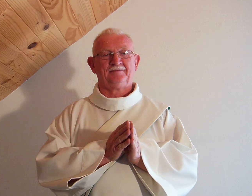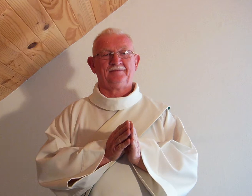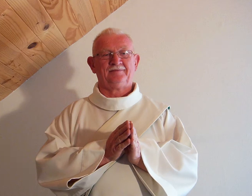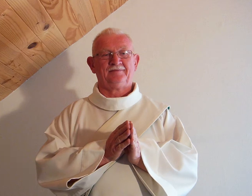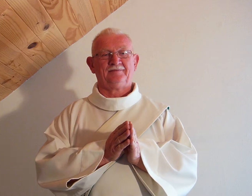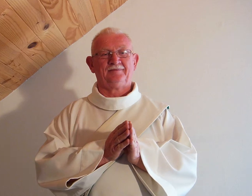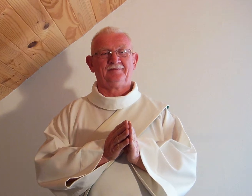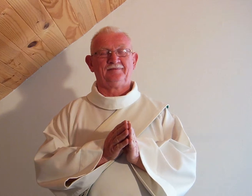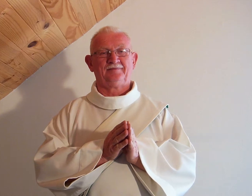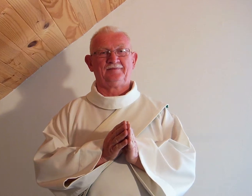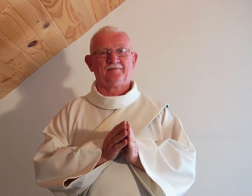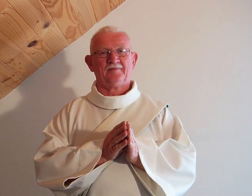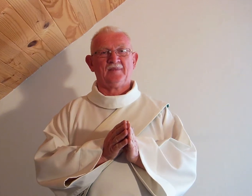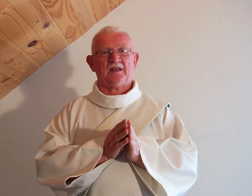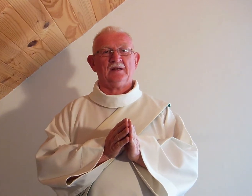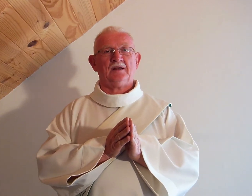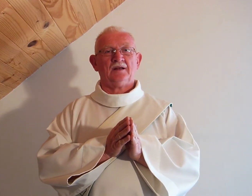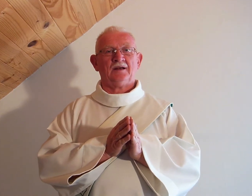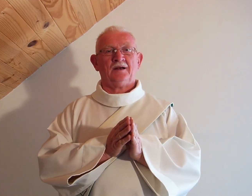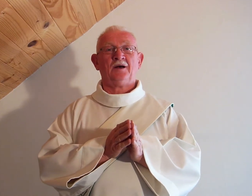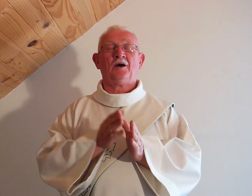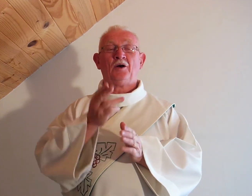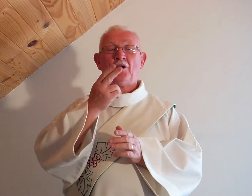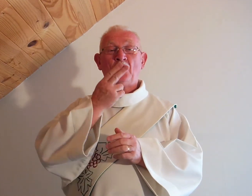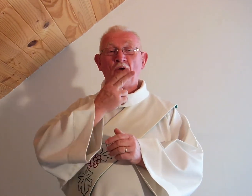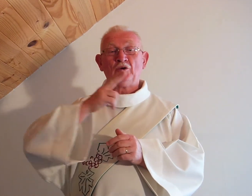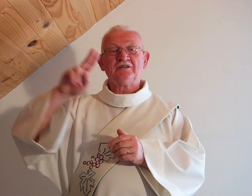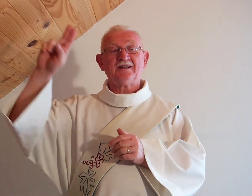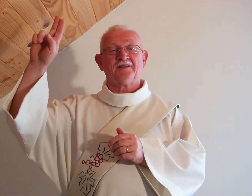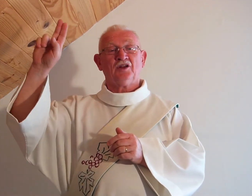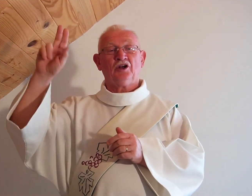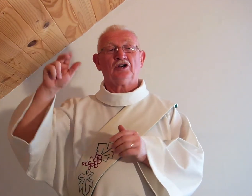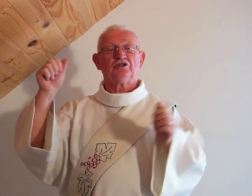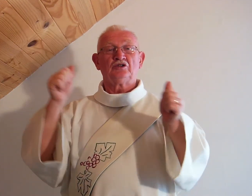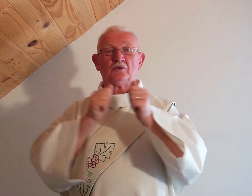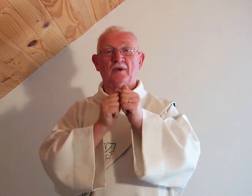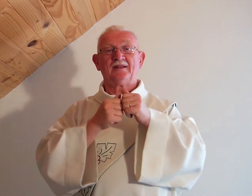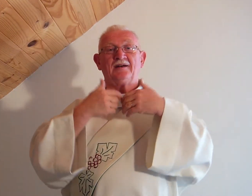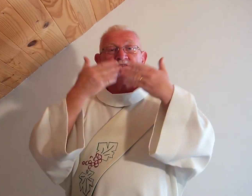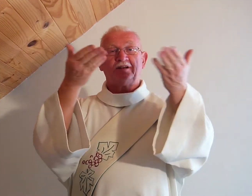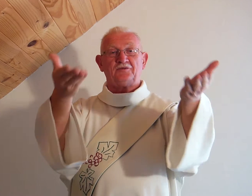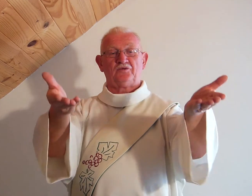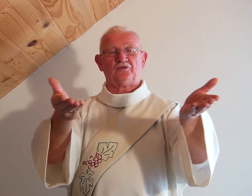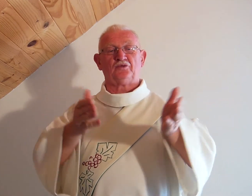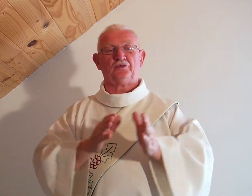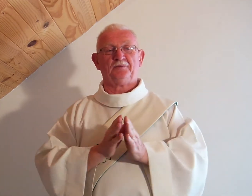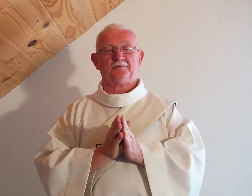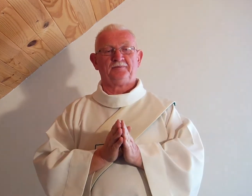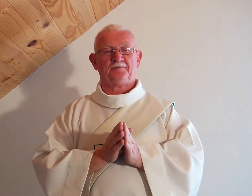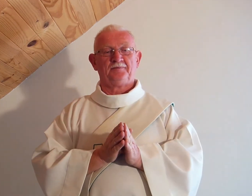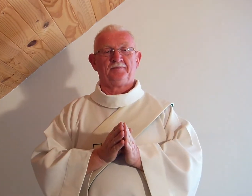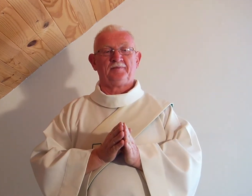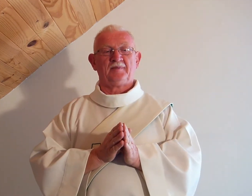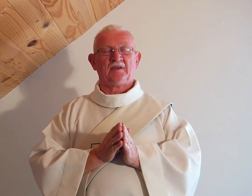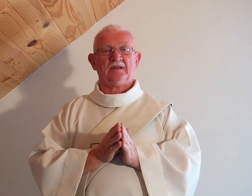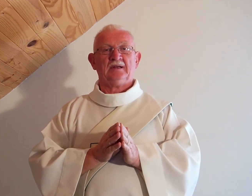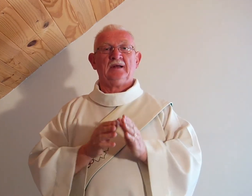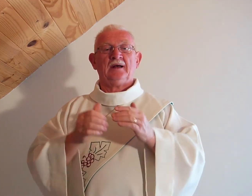Pierre Van Duyse, diacre sourd du diocèse de Soissons, Laon et Saint Quentin. Le Seigneur soit avec vous